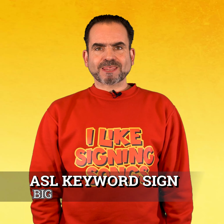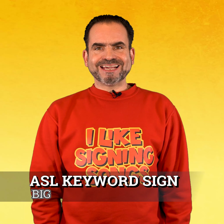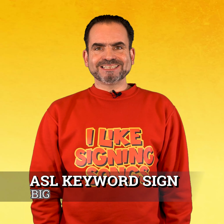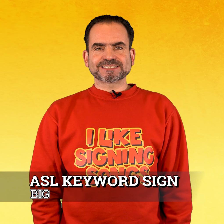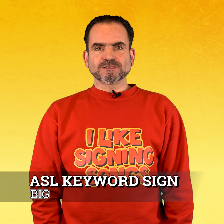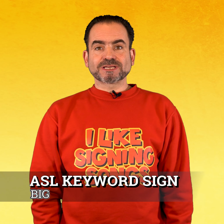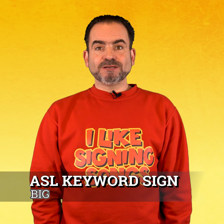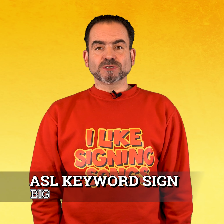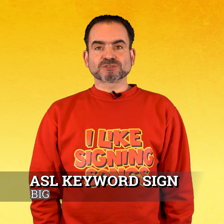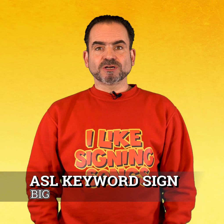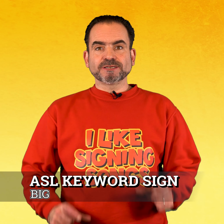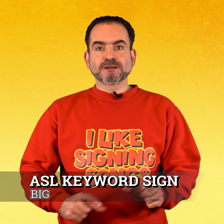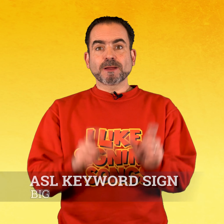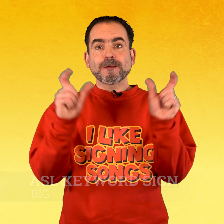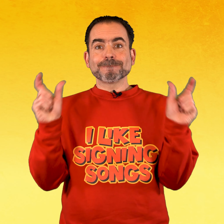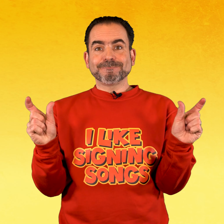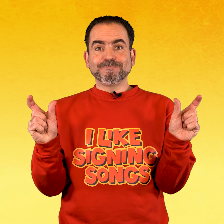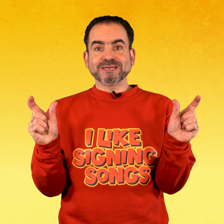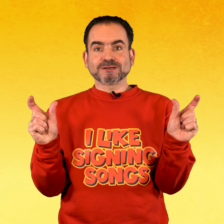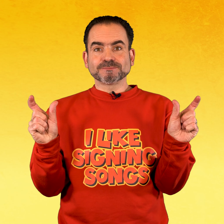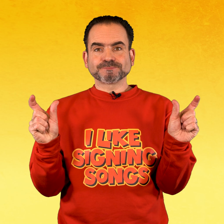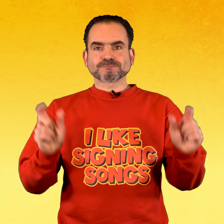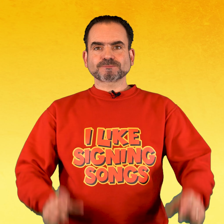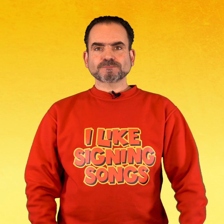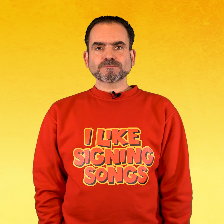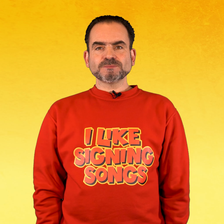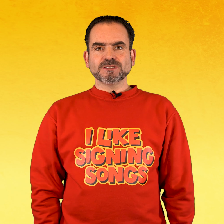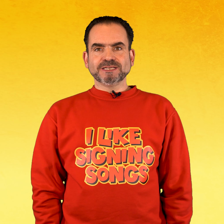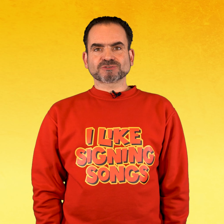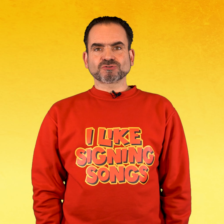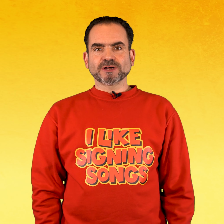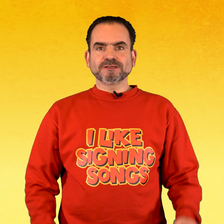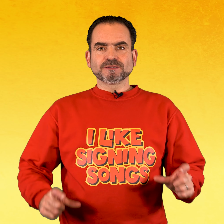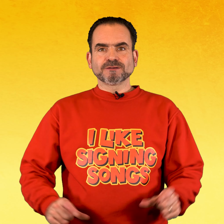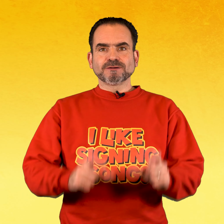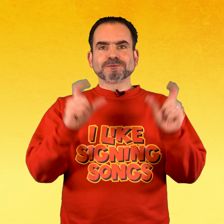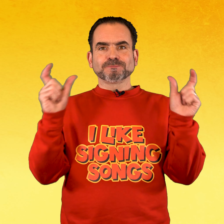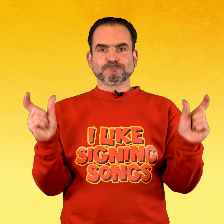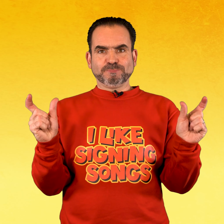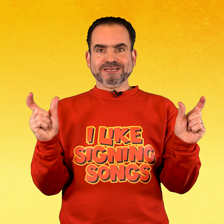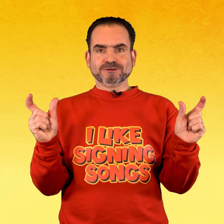ASL key word sign big. Let's try big.